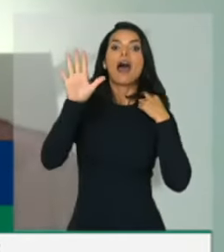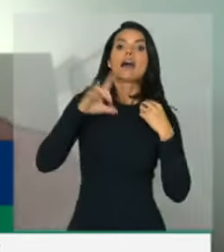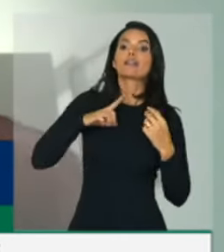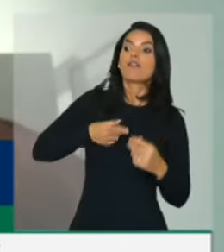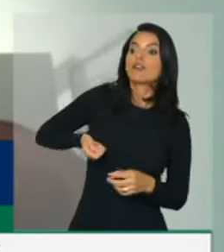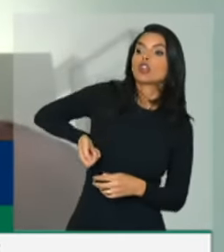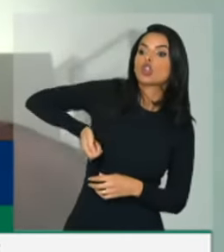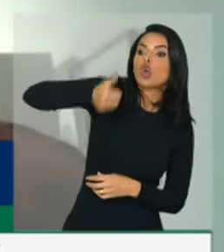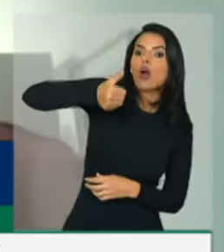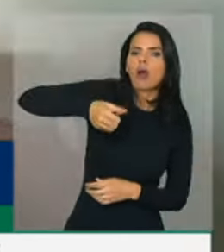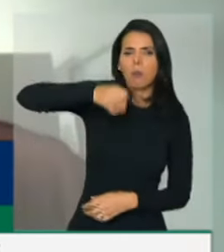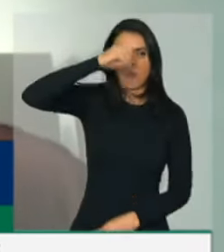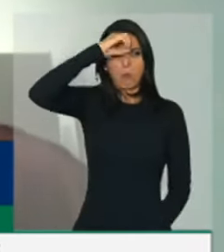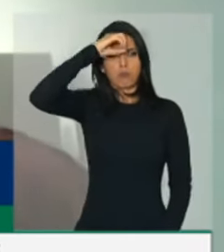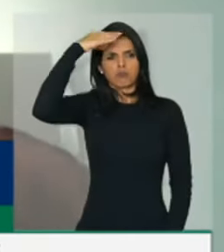OCUPADO OU NÃO, UTILIZADO OU NÃO, É INSCRITO COMO